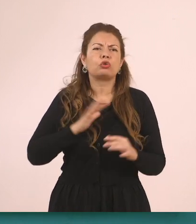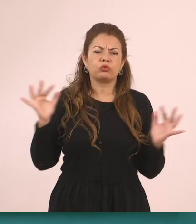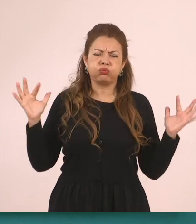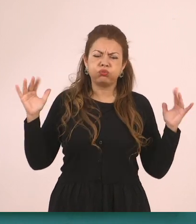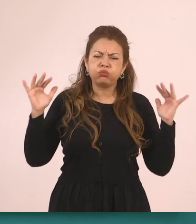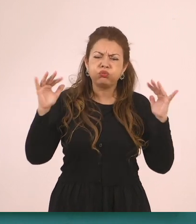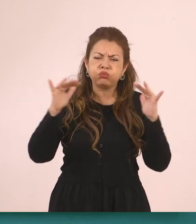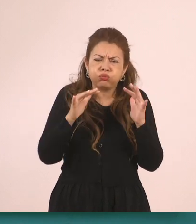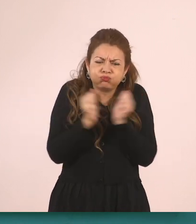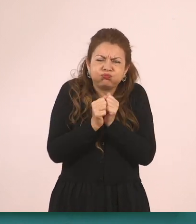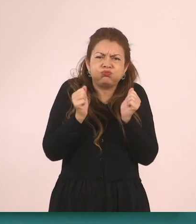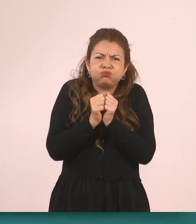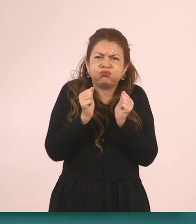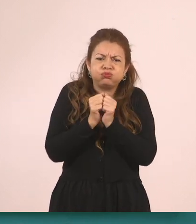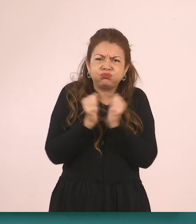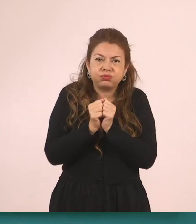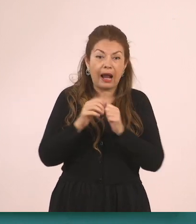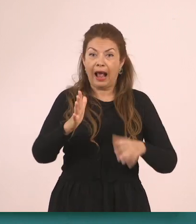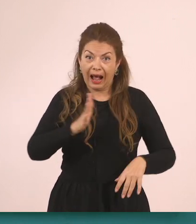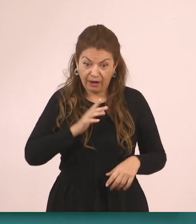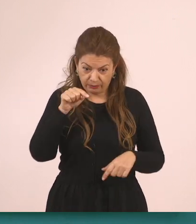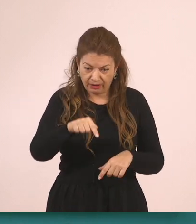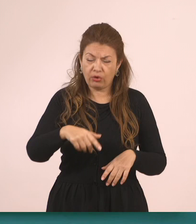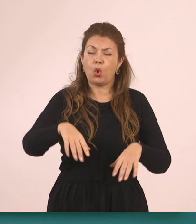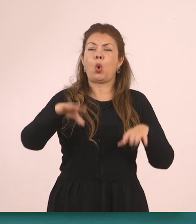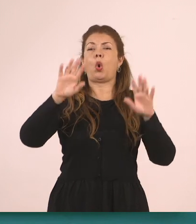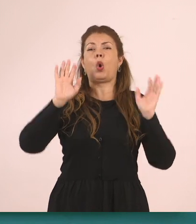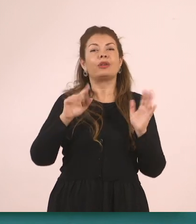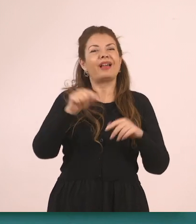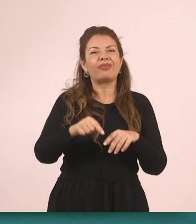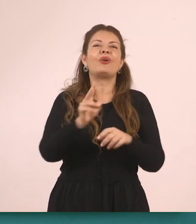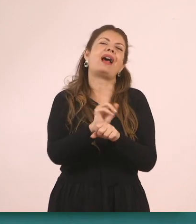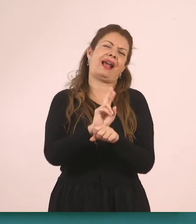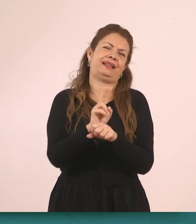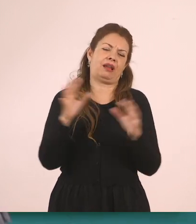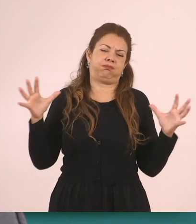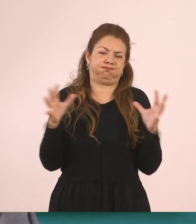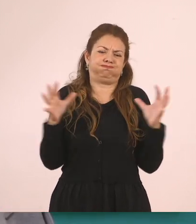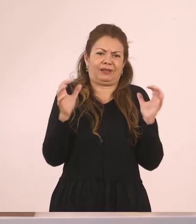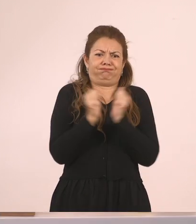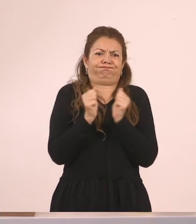Στη συγκεκριμένη περίπτωση δεν είναι άνθρωποι μαζεμένοι, είναι πολλά προϊόντα μέσα στον κάδο στριμωγμένα,